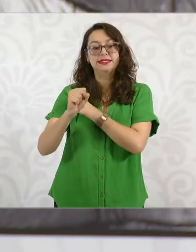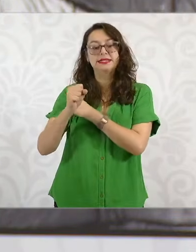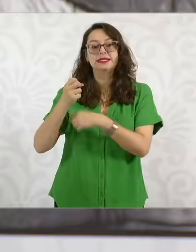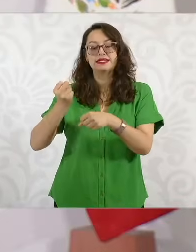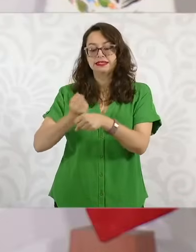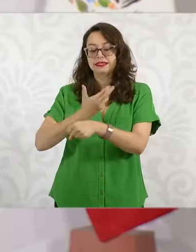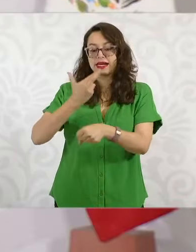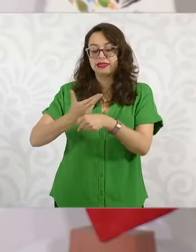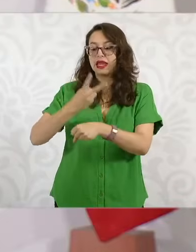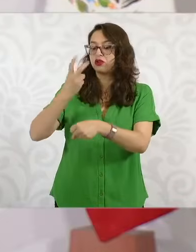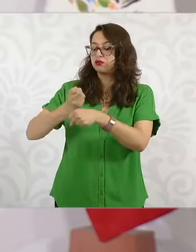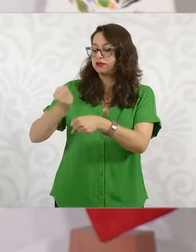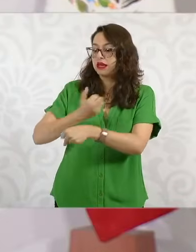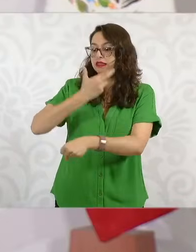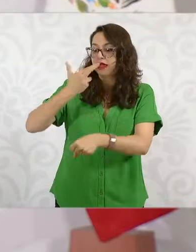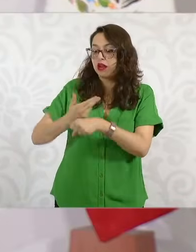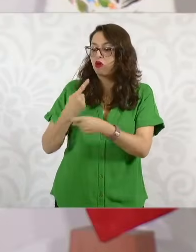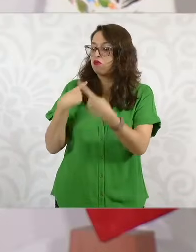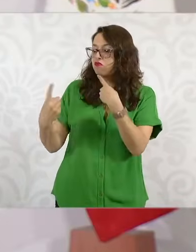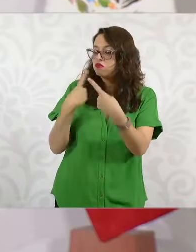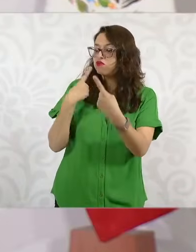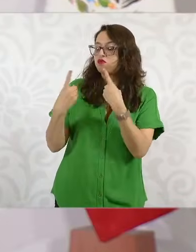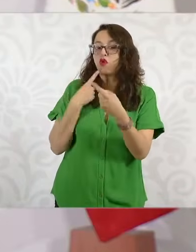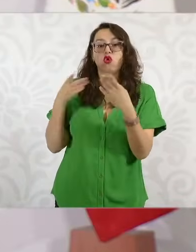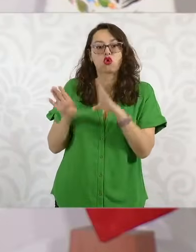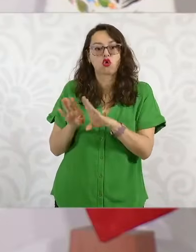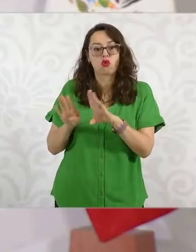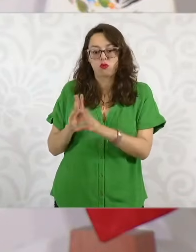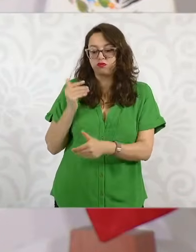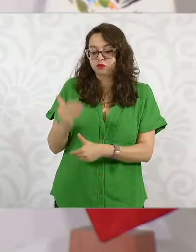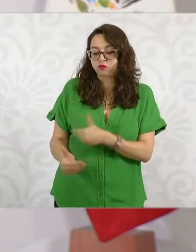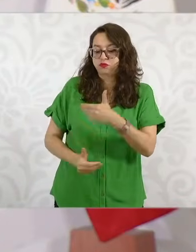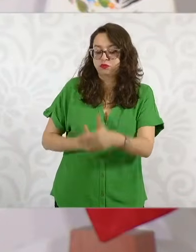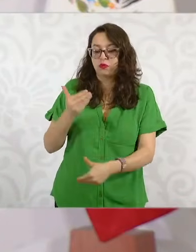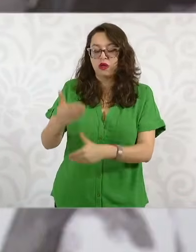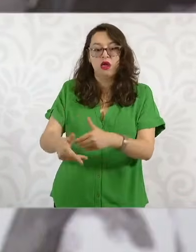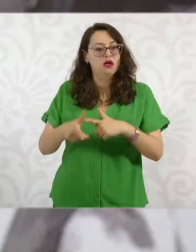el subsecretario Clark. para ver cómo se vuelve un proyecto sustentable y un proyecto de largo plazo.